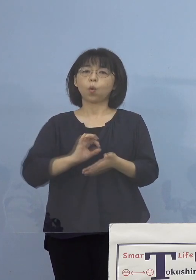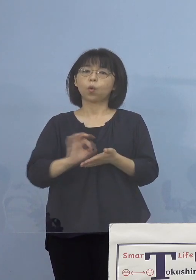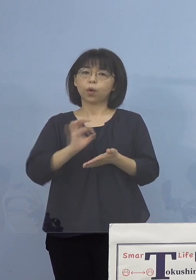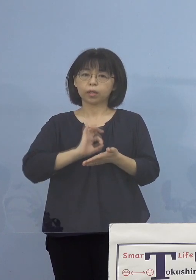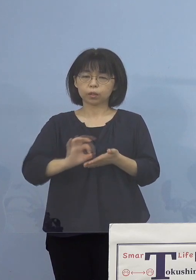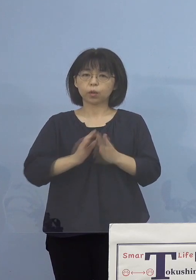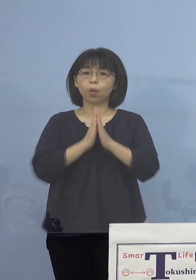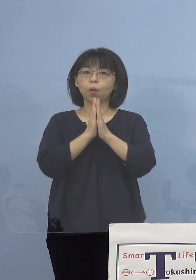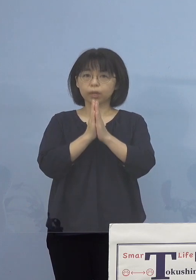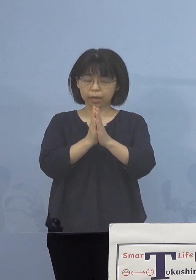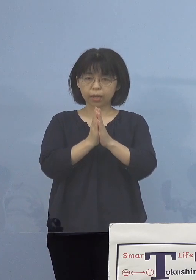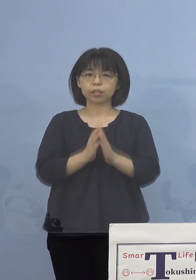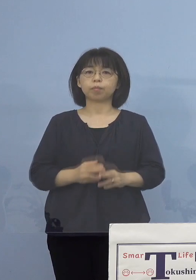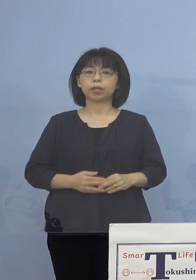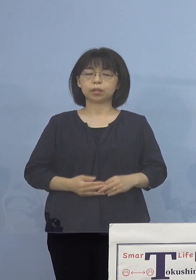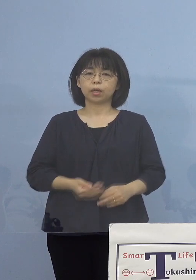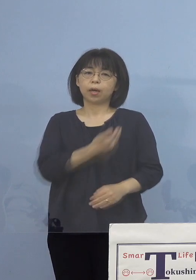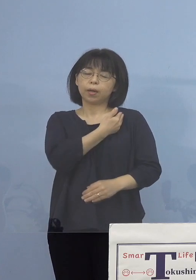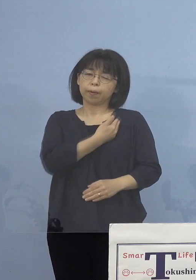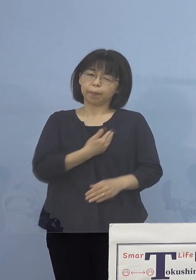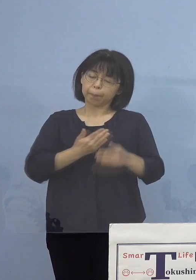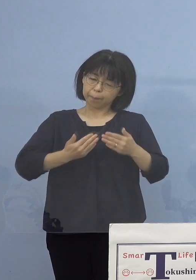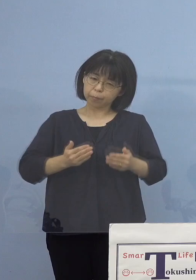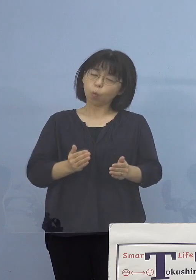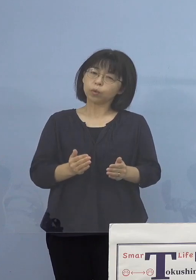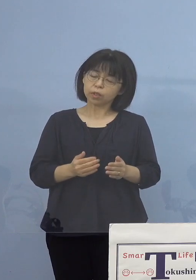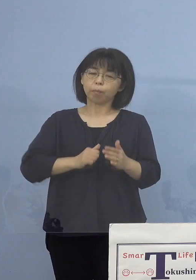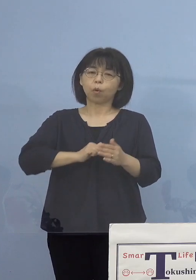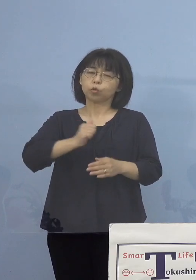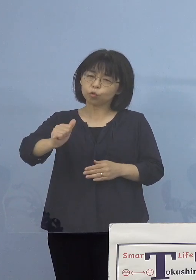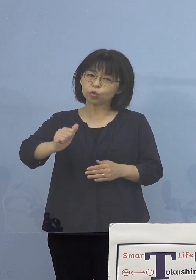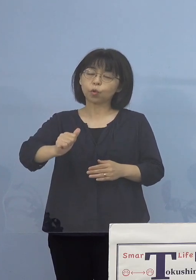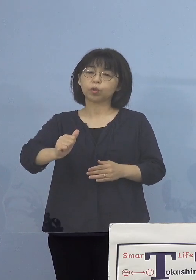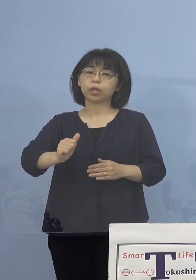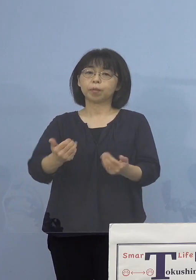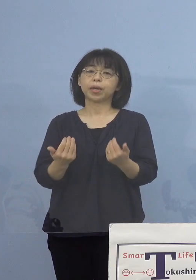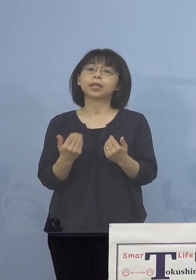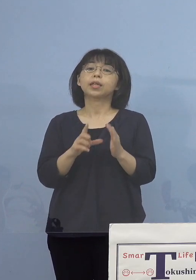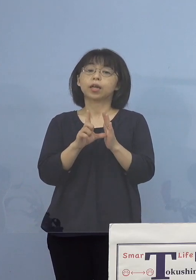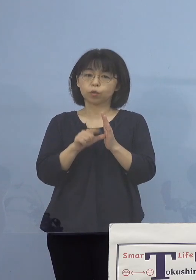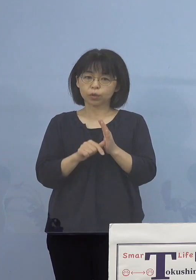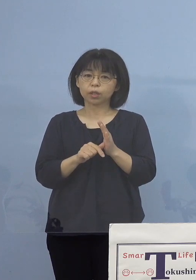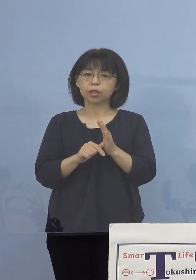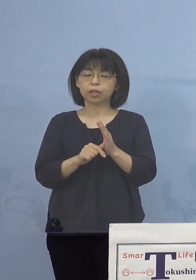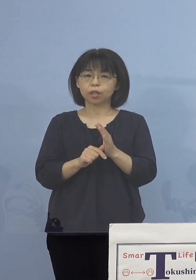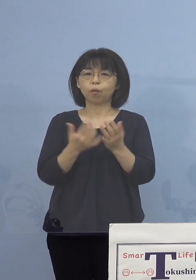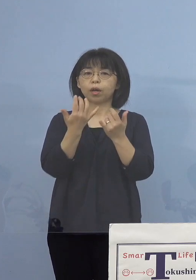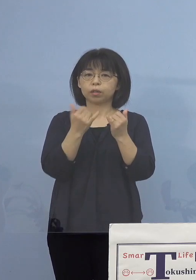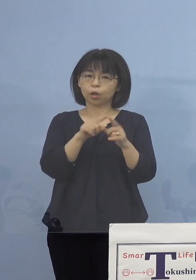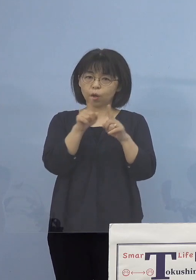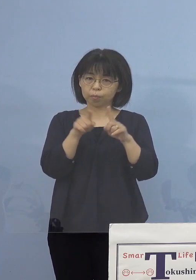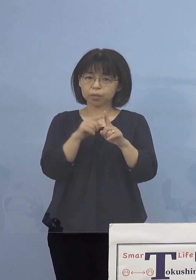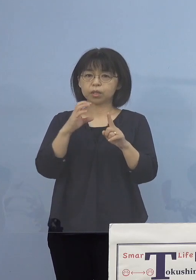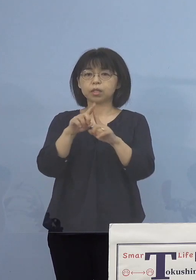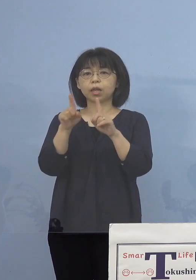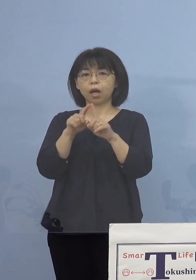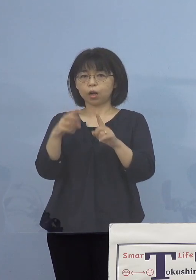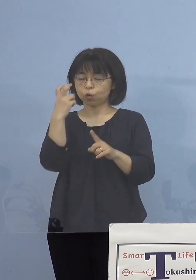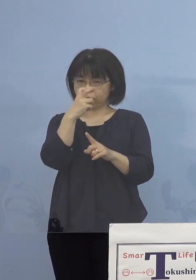やむを得ない出張の場合には、帰県者への PCR検査の実施を是非、お願いいたします